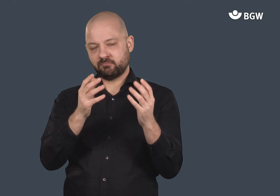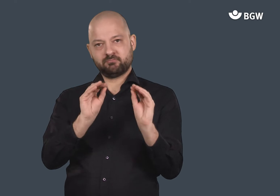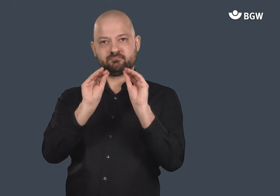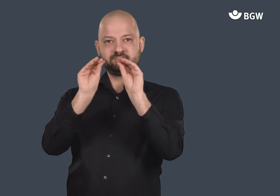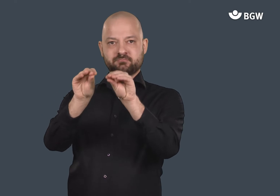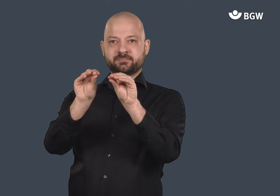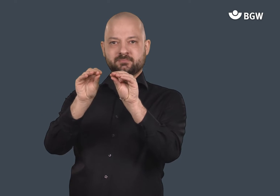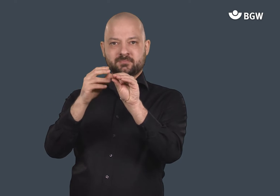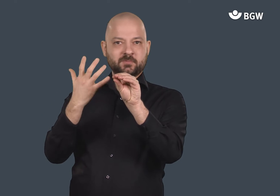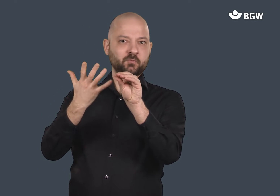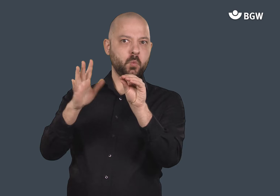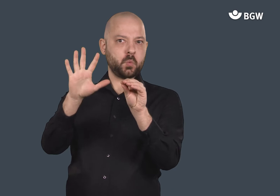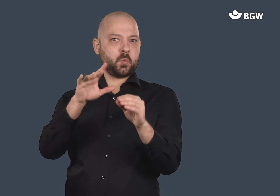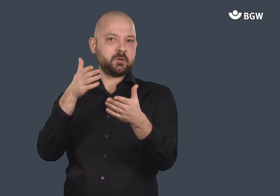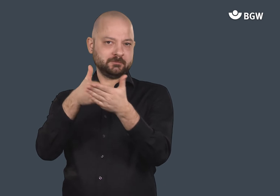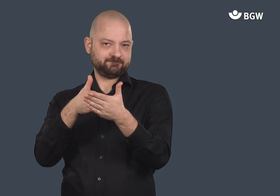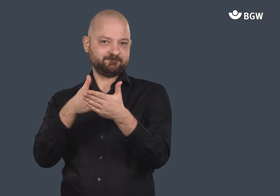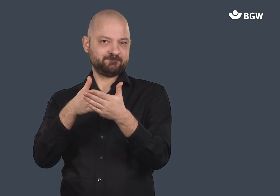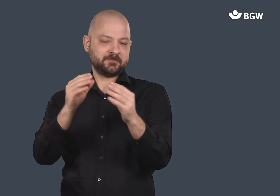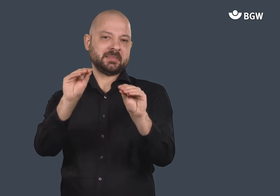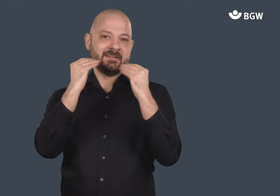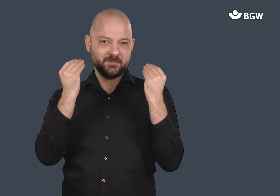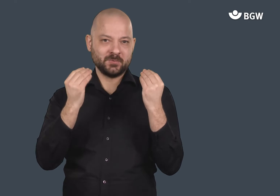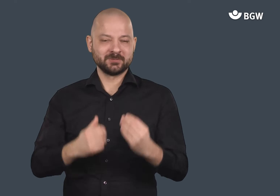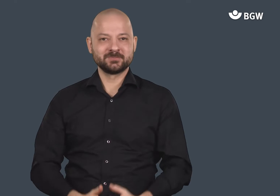über das Feedback-Formular.